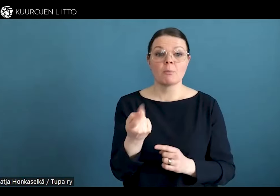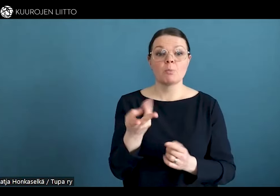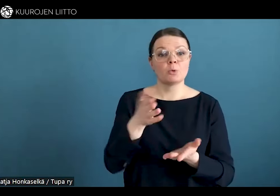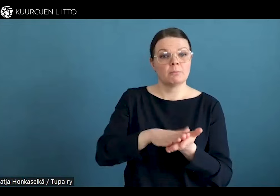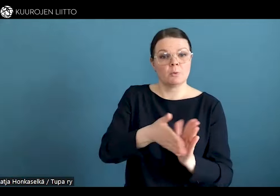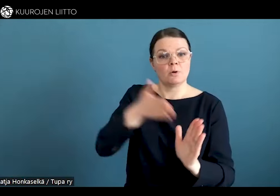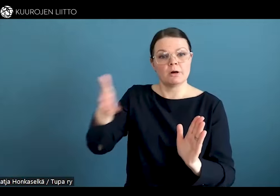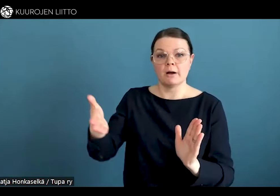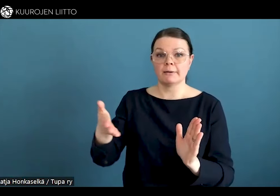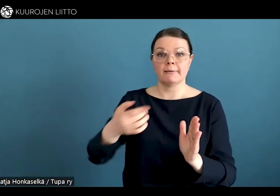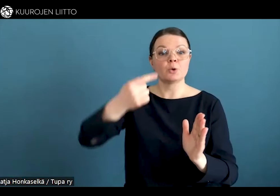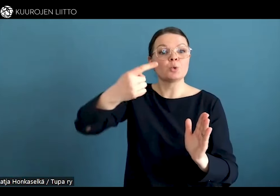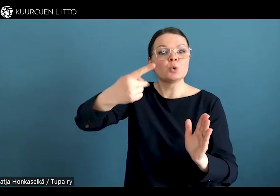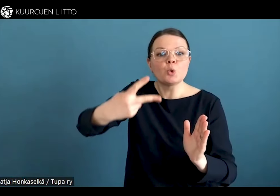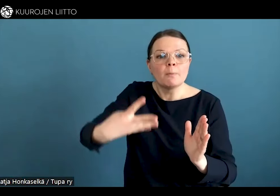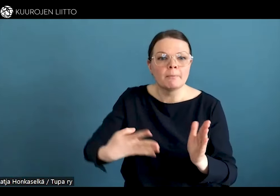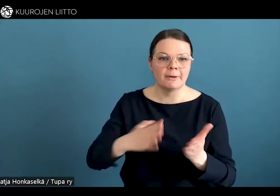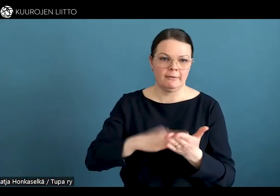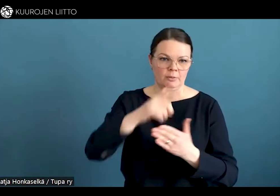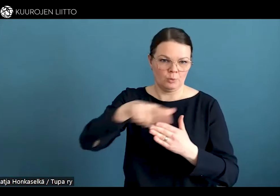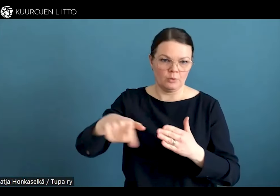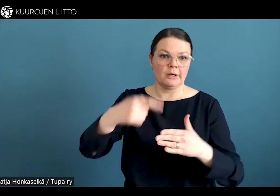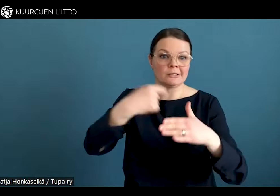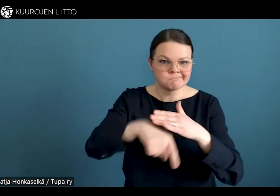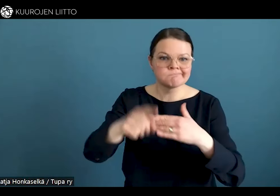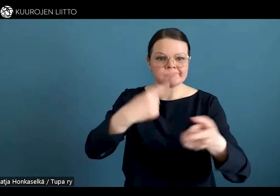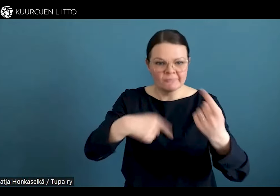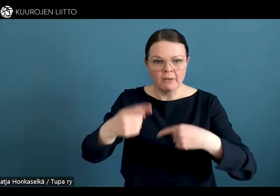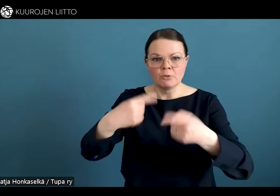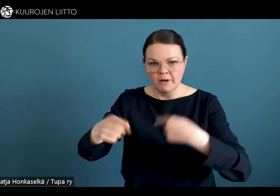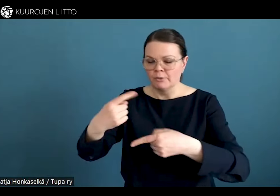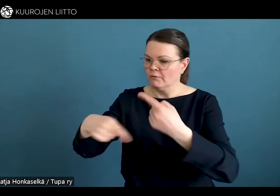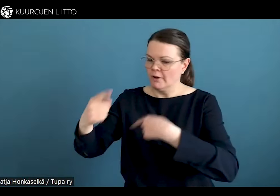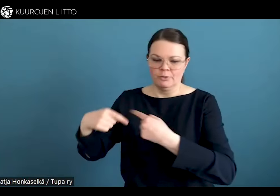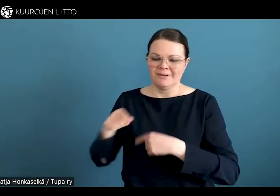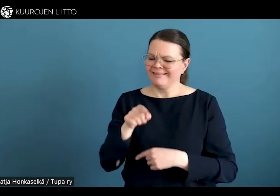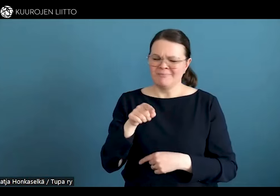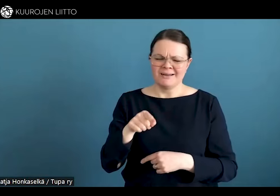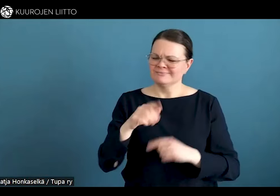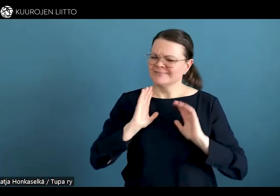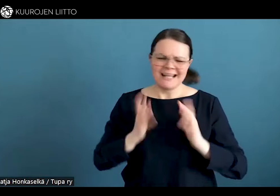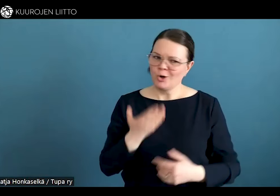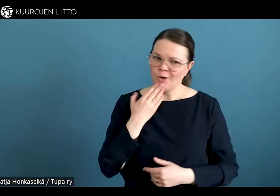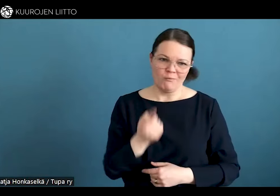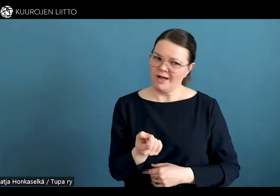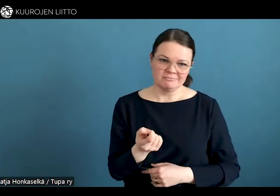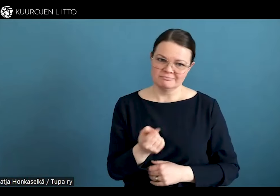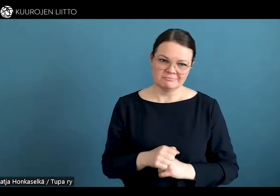jopa kymmeniä eri tulkkeja vain muutaman kuukauden aikana, - eikä tämänkaltainen vaihtuvuus ole hyväksi -